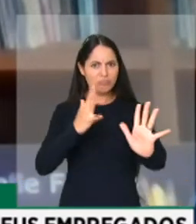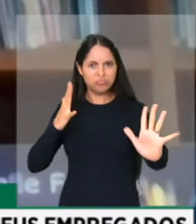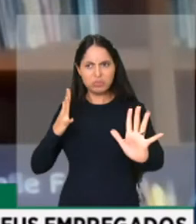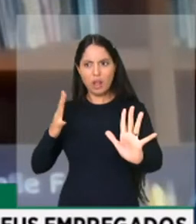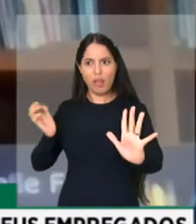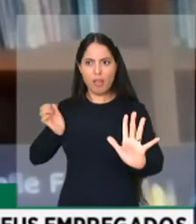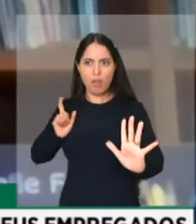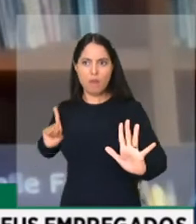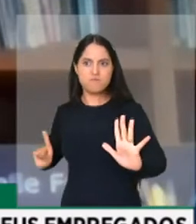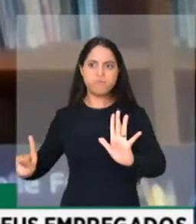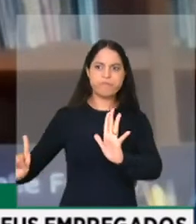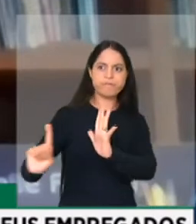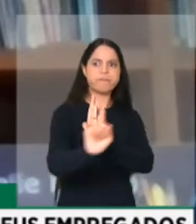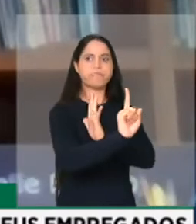FURA-FILA. PARA COMPETIR COM OS PRÓPRIOS GOVERNOS PARA